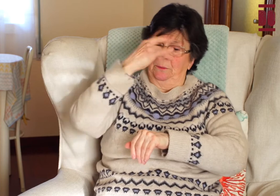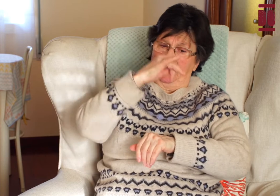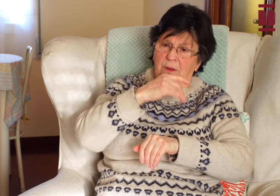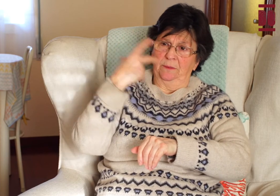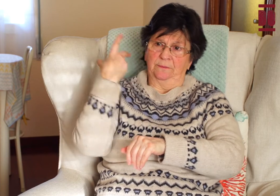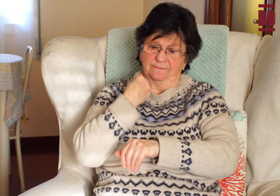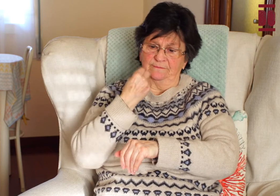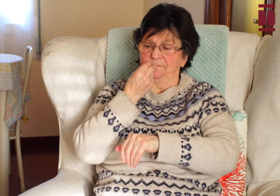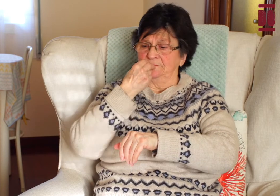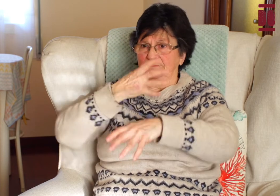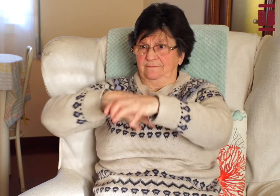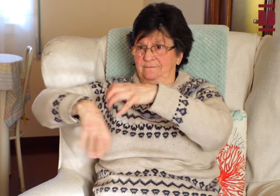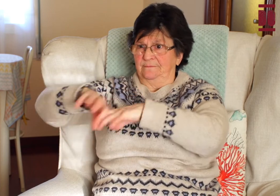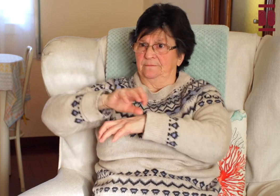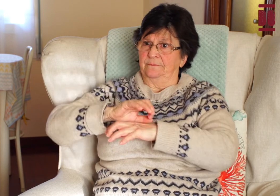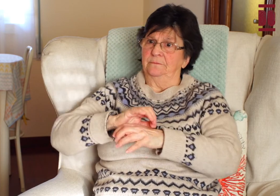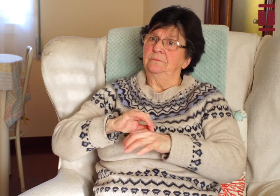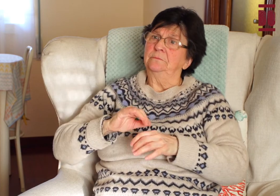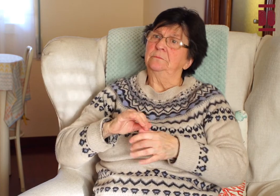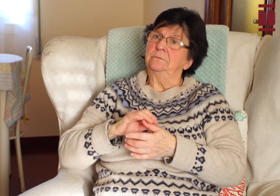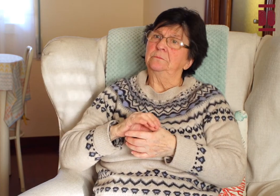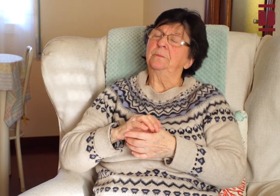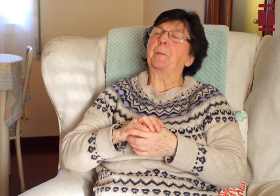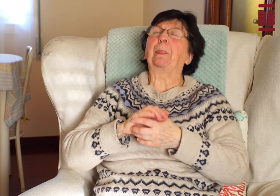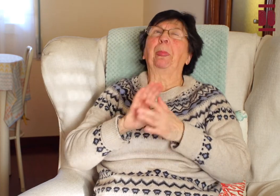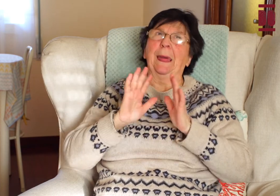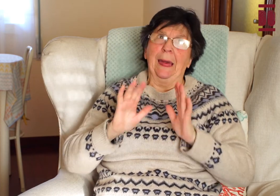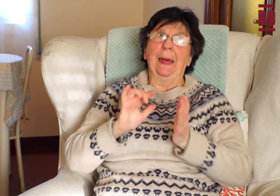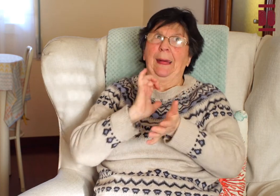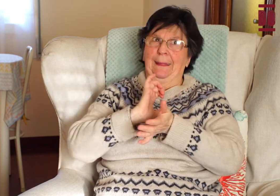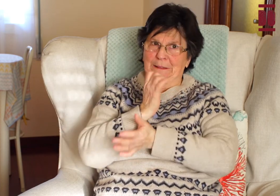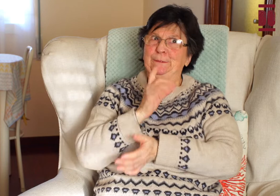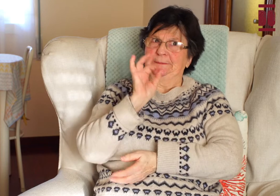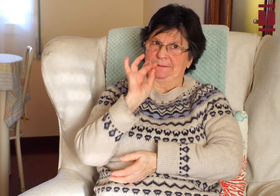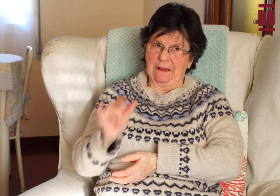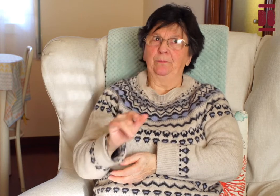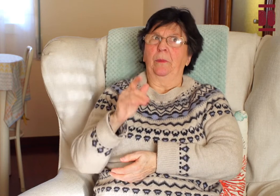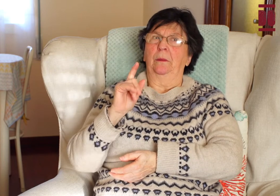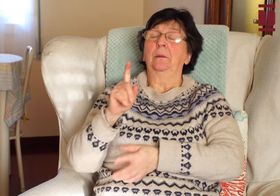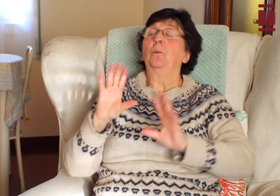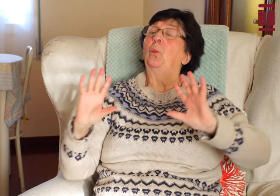O se hacían intercambios. El tema del queso, sí.